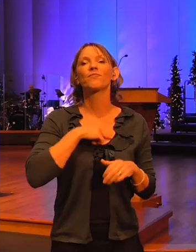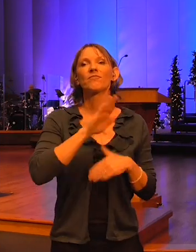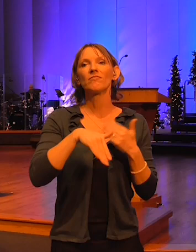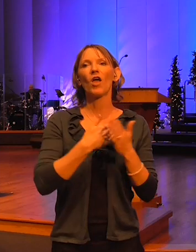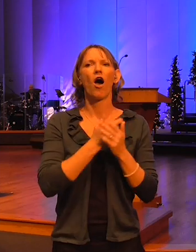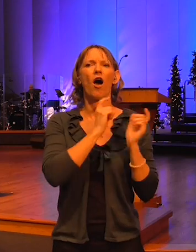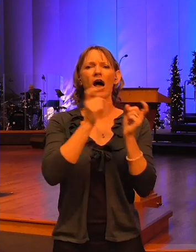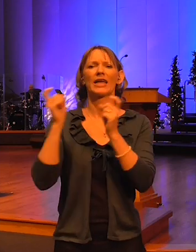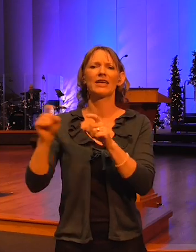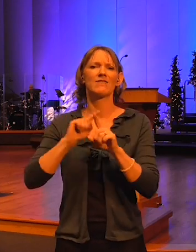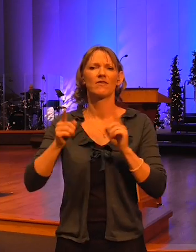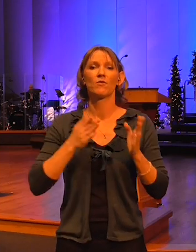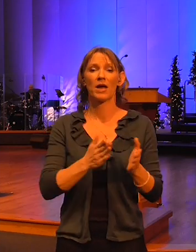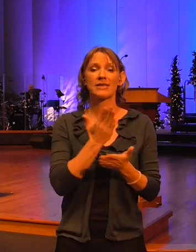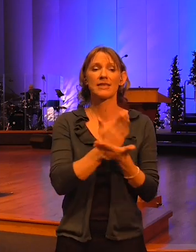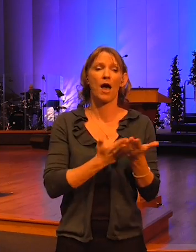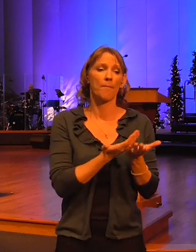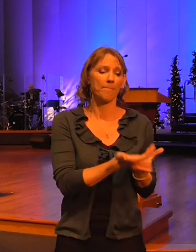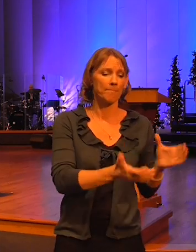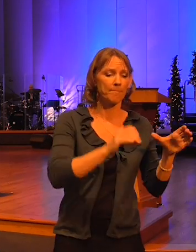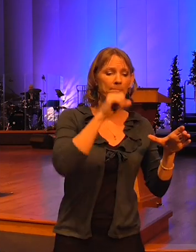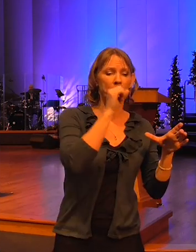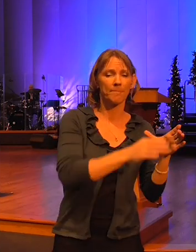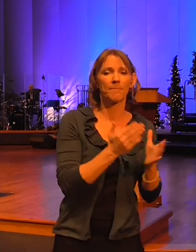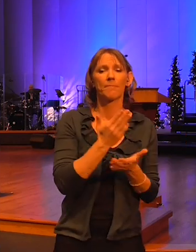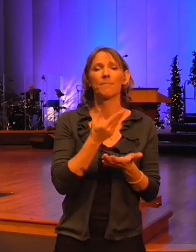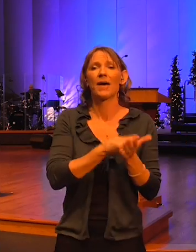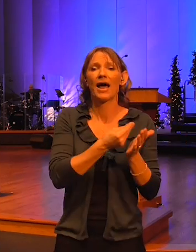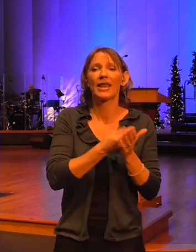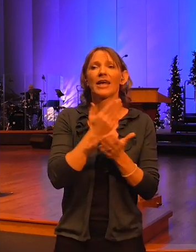la canasta algunos de nosotros ponemos cheques en algunos de nosotros envíamos mensajes de texto para dar algunos de nosotros damos en línea uh, honremos